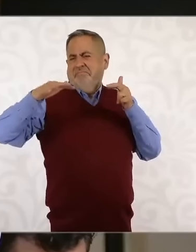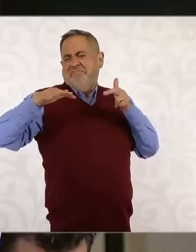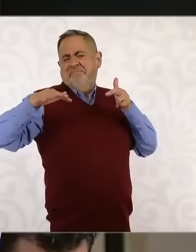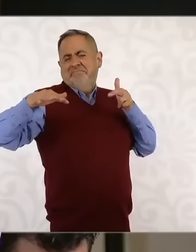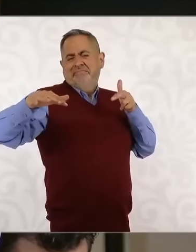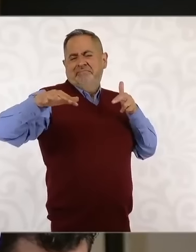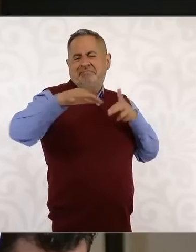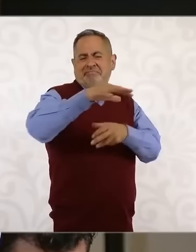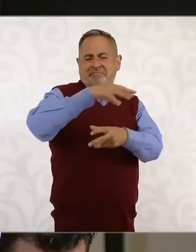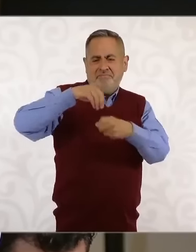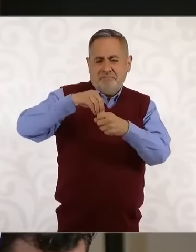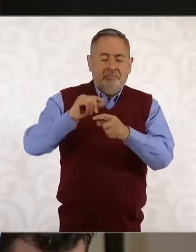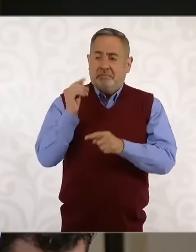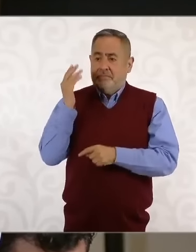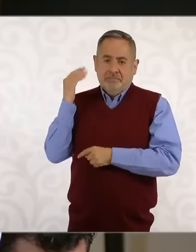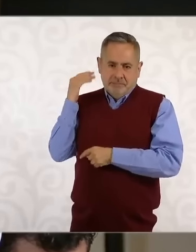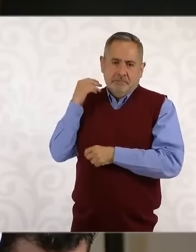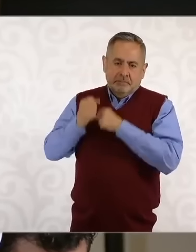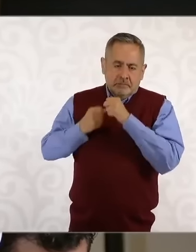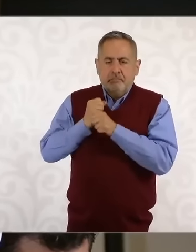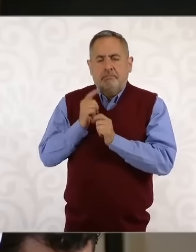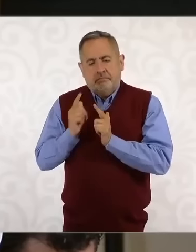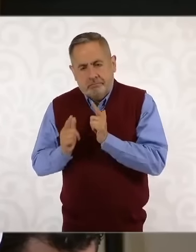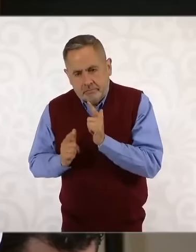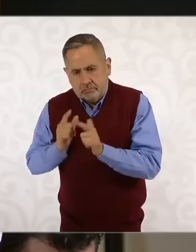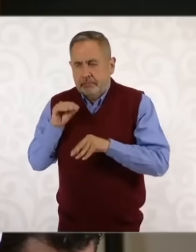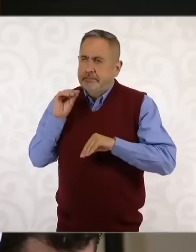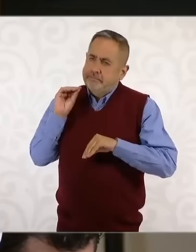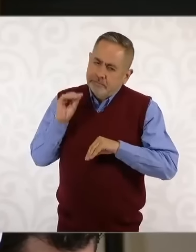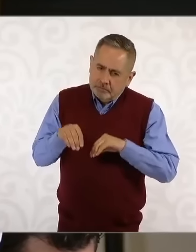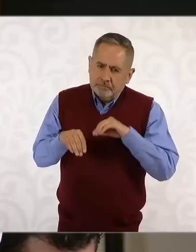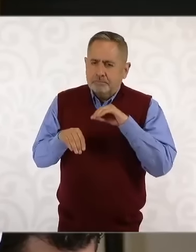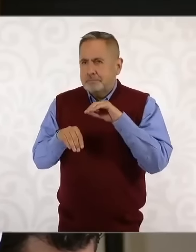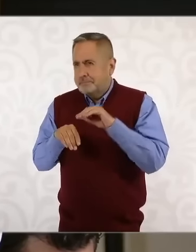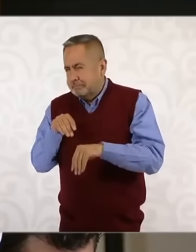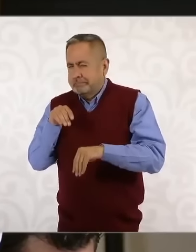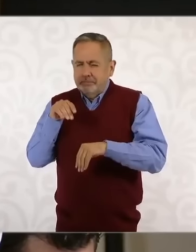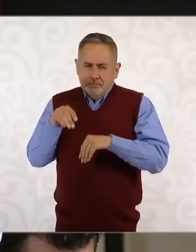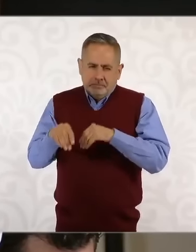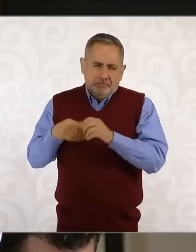últimos años hubo un rezago eh en infraestructura de transmisión. se hizo mantenimiento, se hicieron